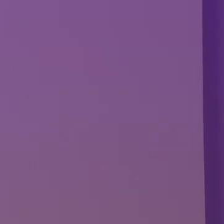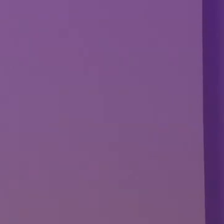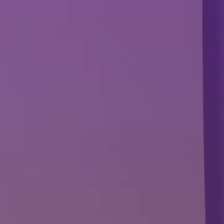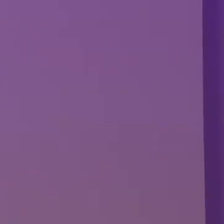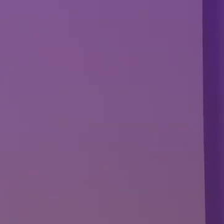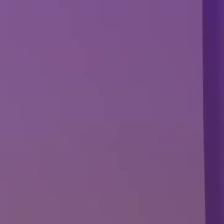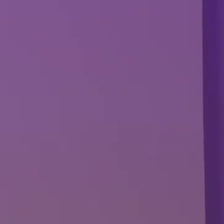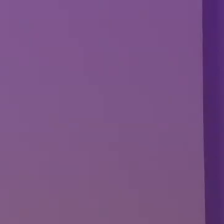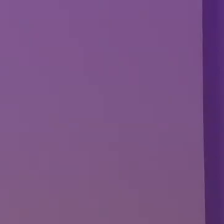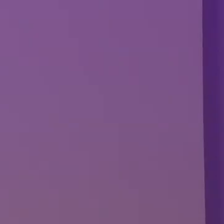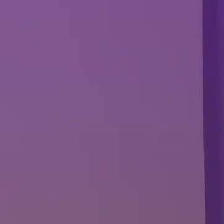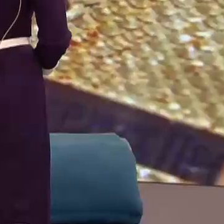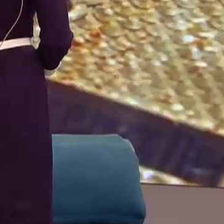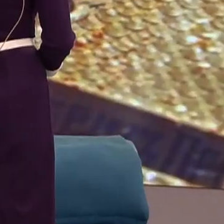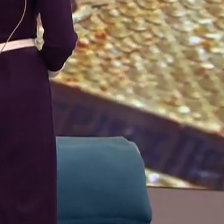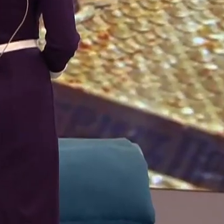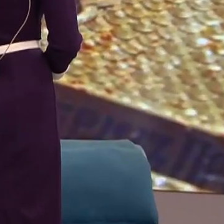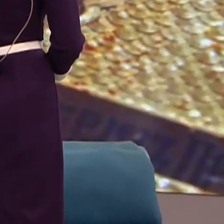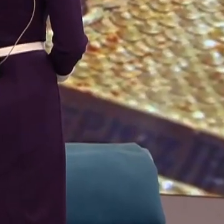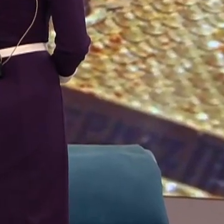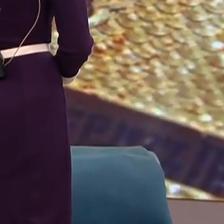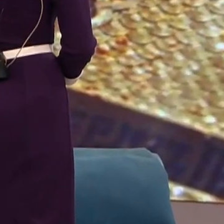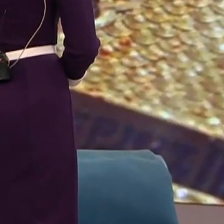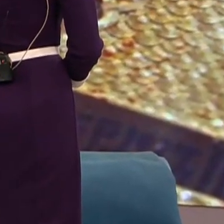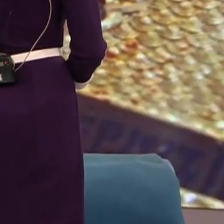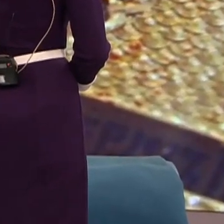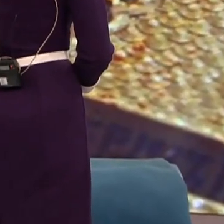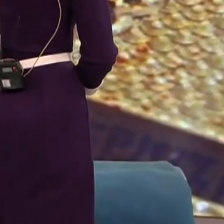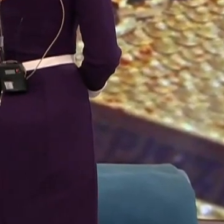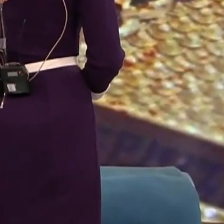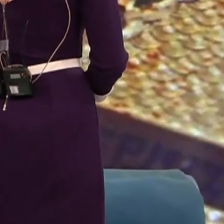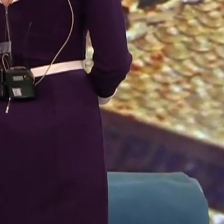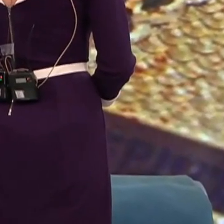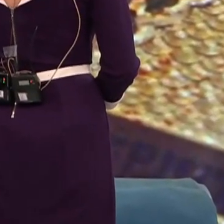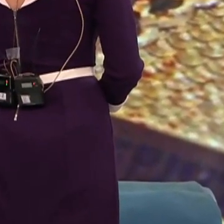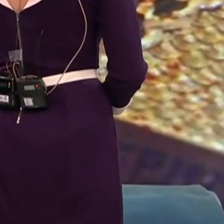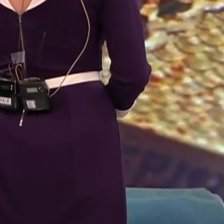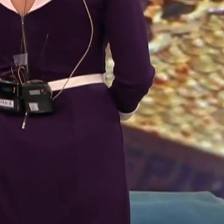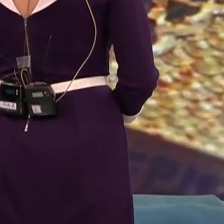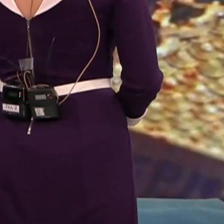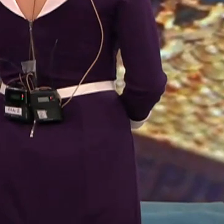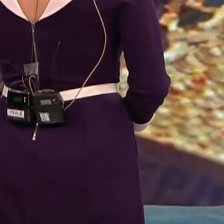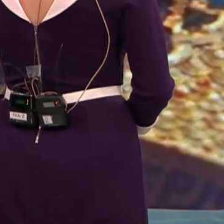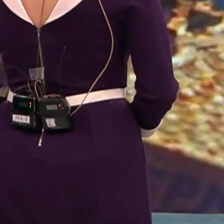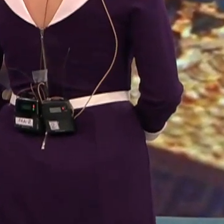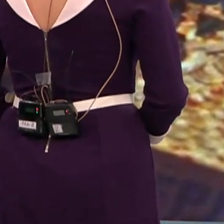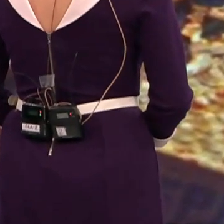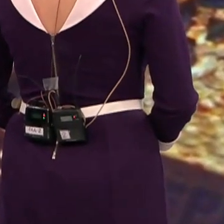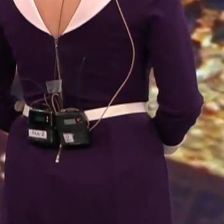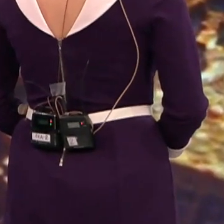смерти и от бед Сохрани воинов наших на поле брань сущих укрепи их дух утверди в западе сына твоего